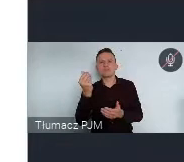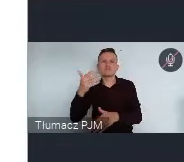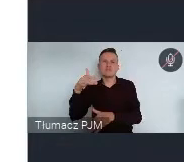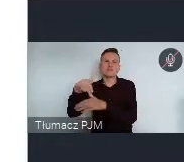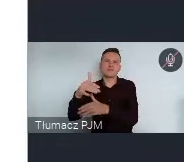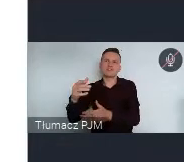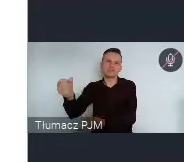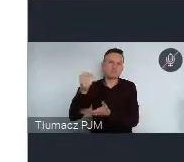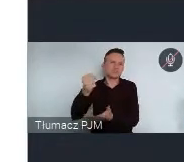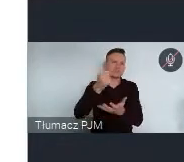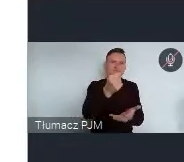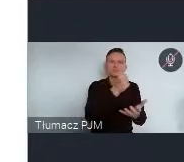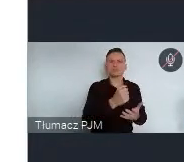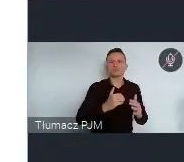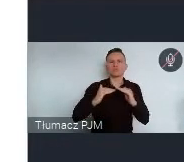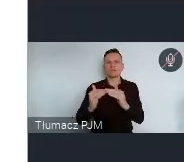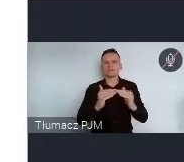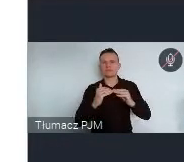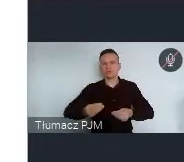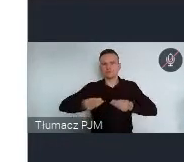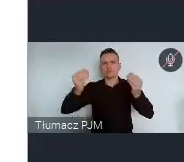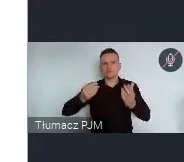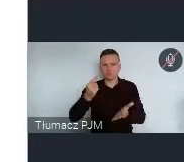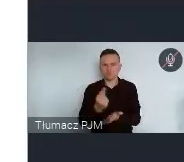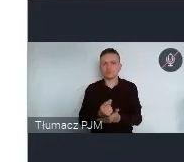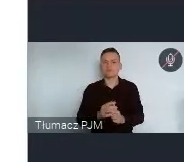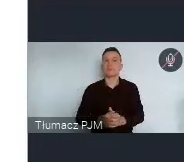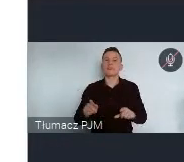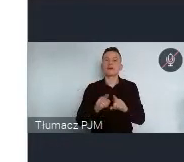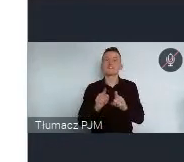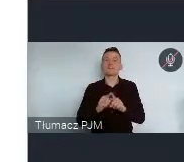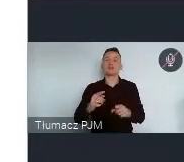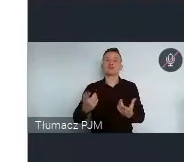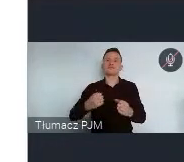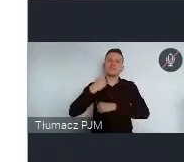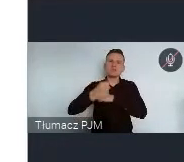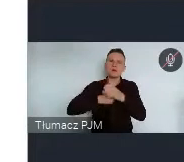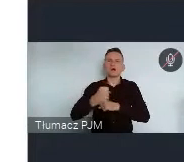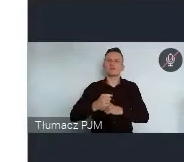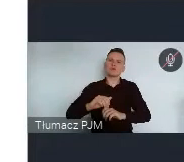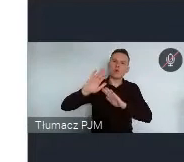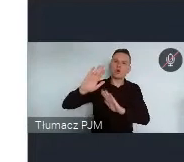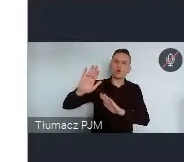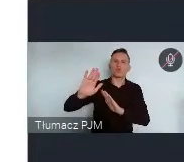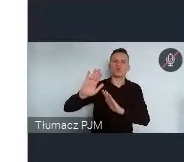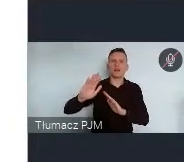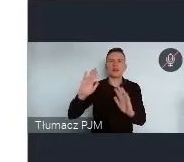ale jak pokazują przykłady działań na rzecz ochrony klimatu na obszarach wiejskich,